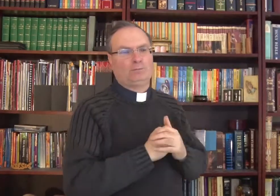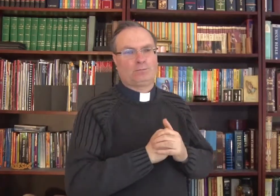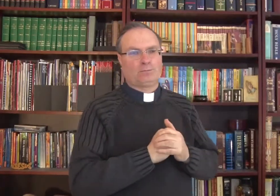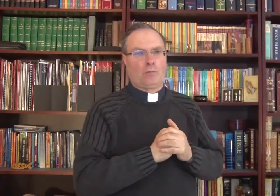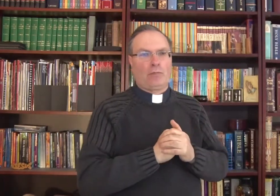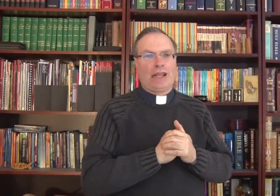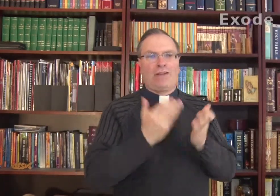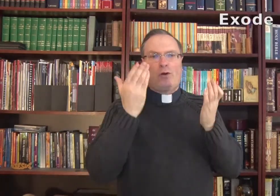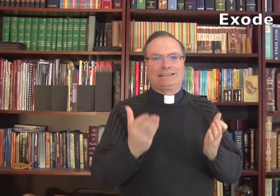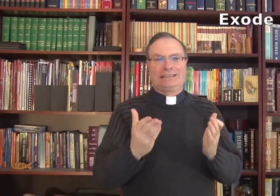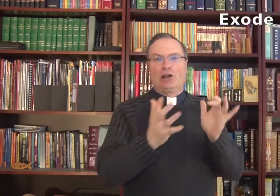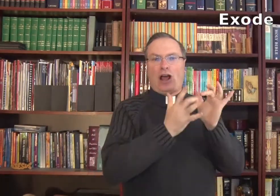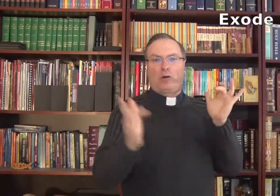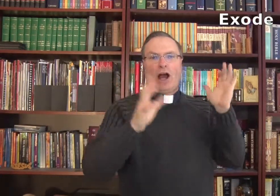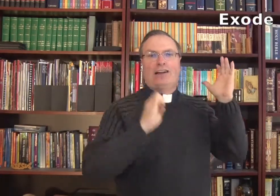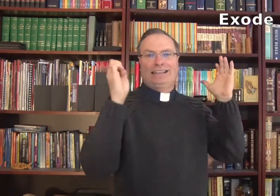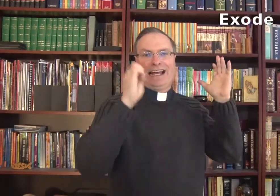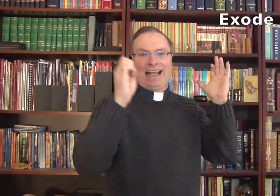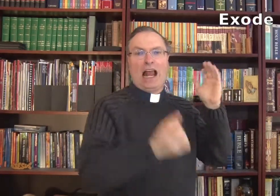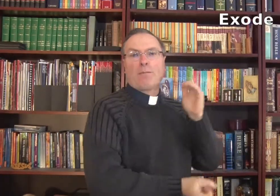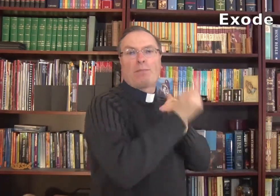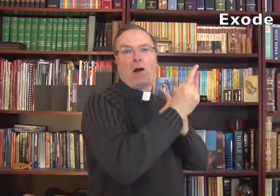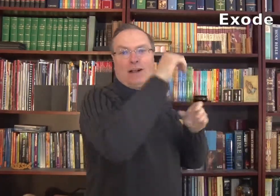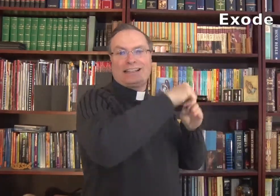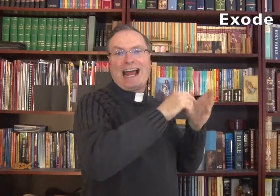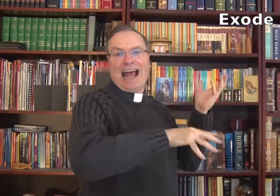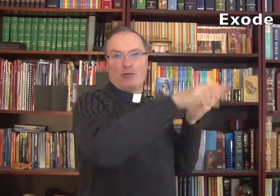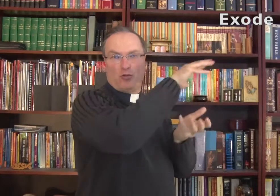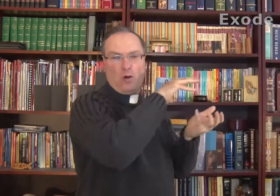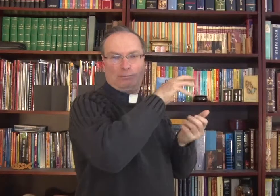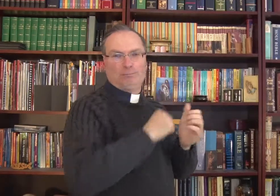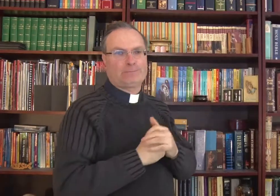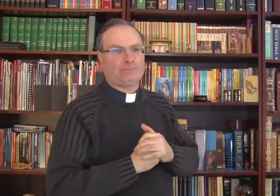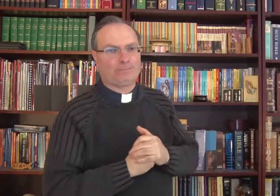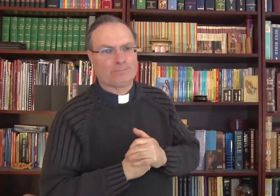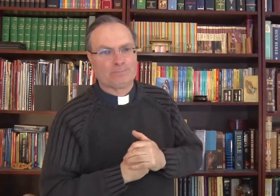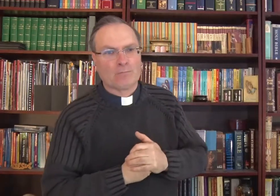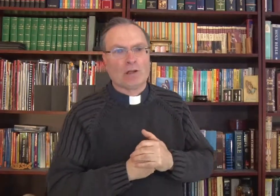«…et voici que la gloire de l'Éternel parut dans la nuée.» L